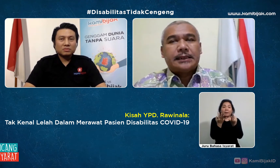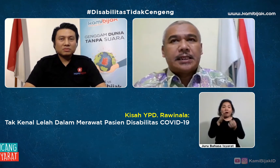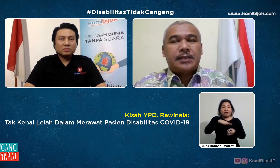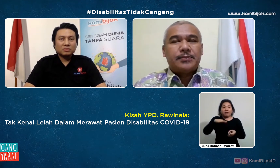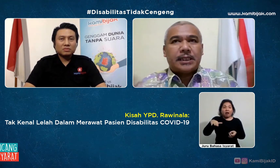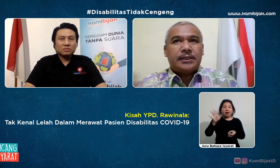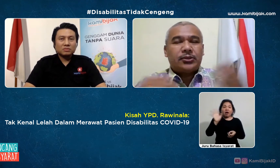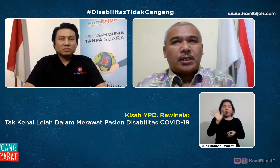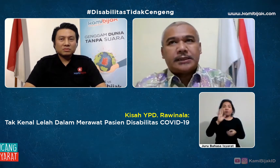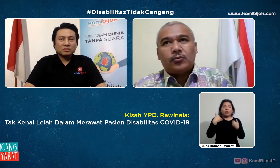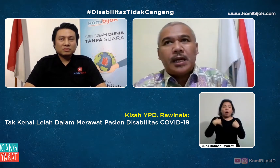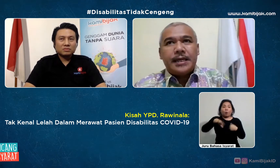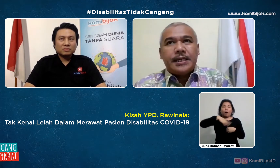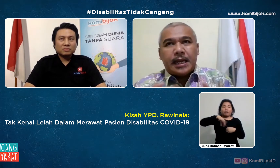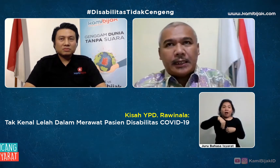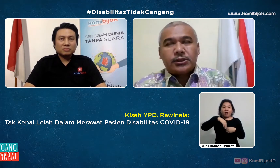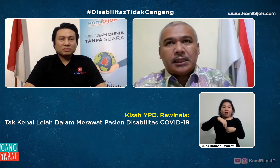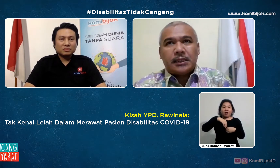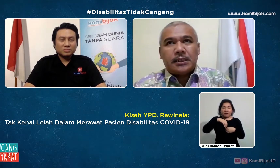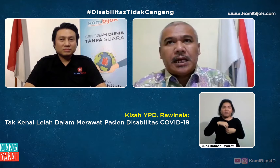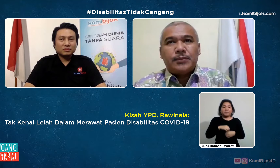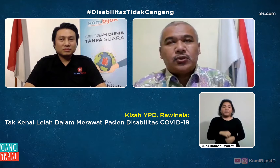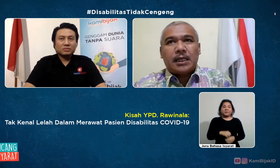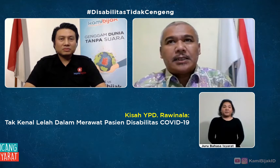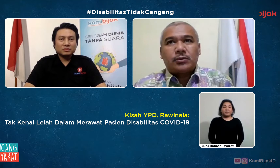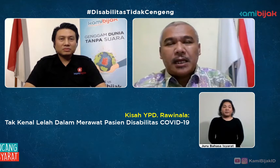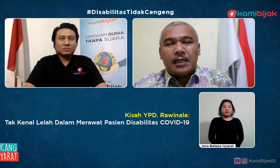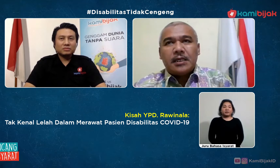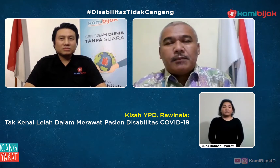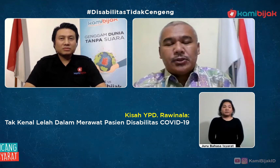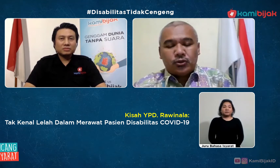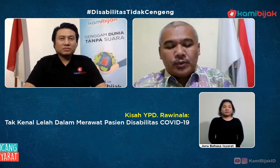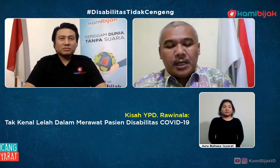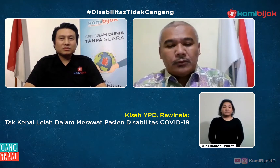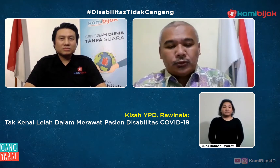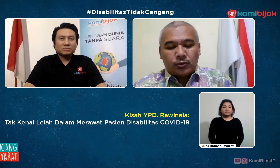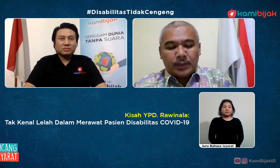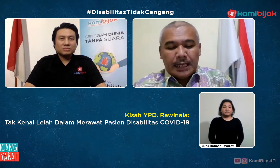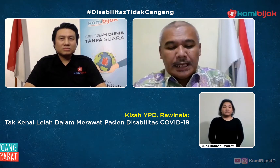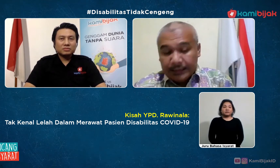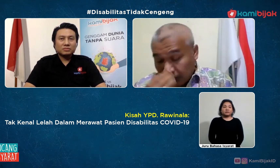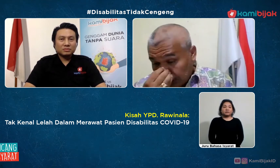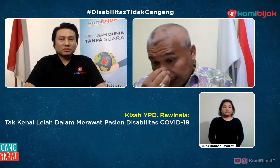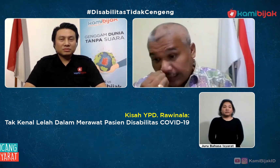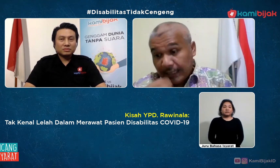Sehingga tidak bisa diinformasikan di rumah ya harus kami sudah mencoba untuk menangani itu.